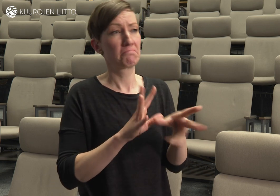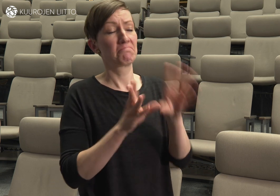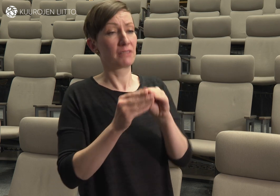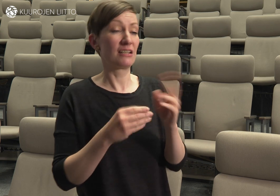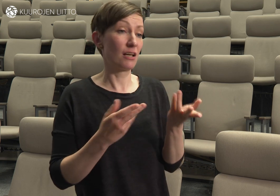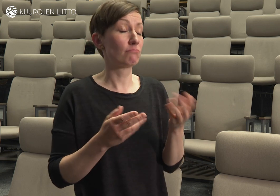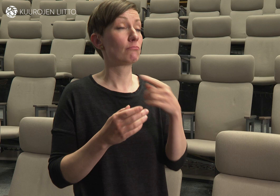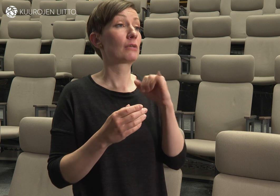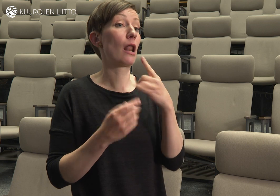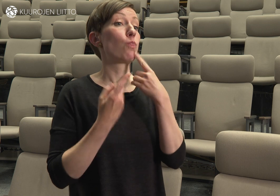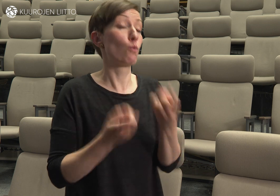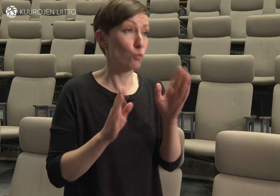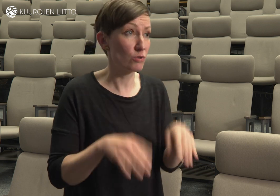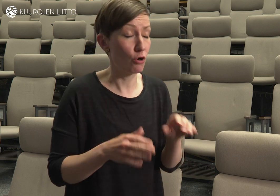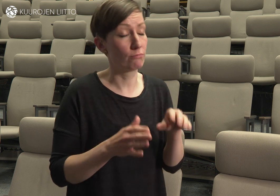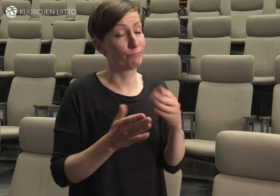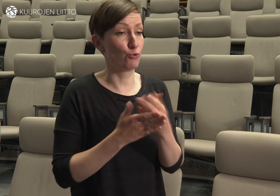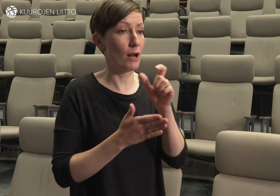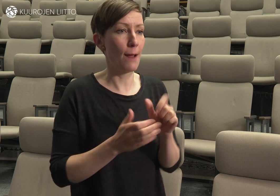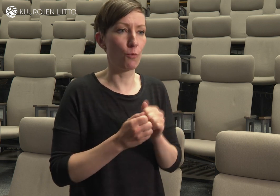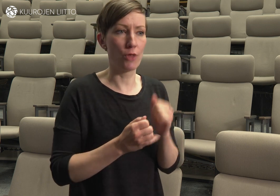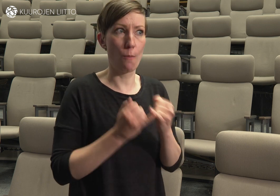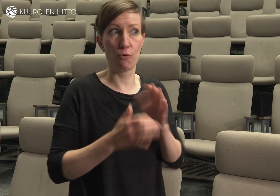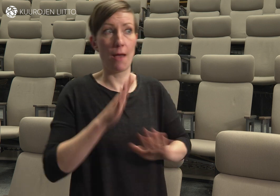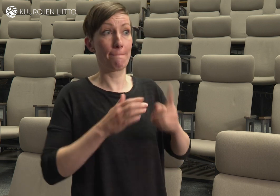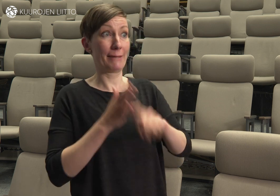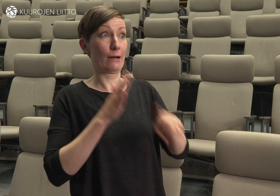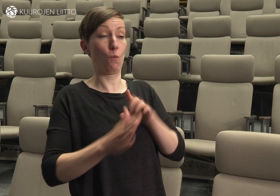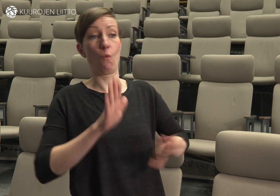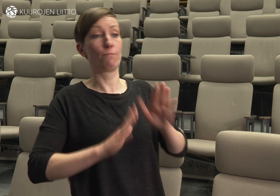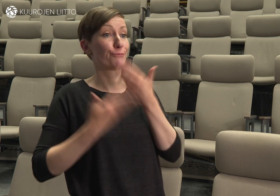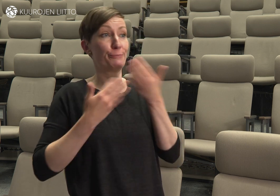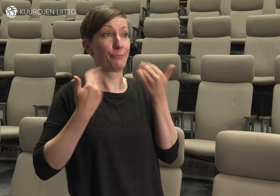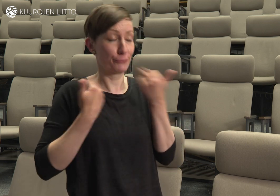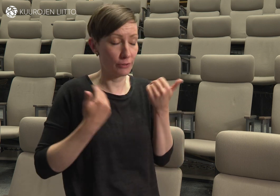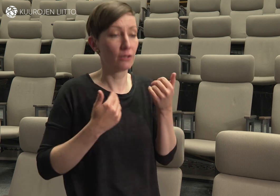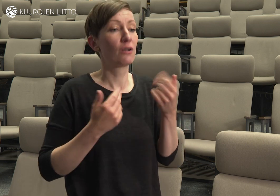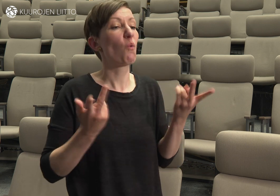johon hän myös tunnusti syyllisyytensä. Vaikka hän lopulta peruikin tunnustuksensa, -